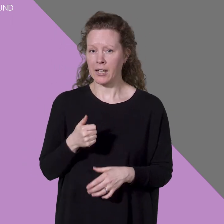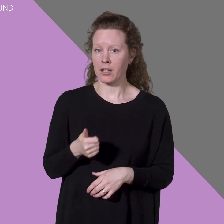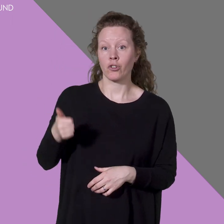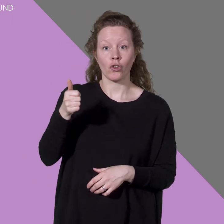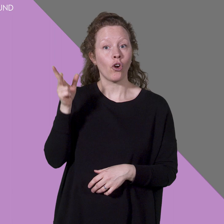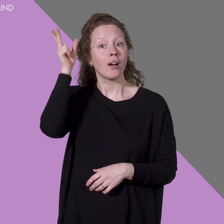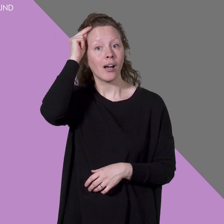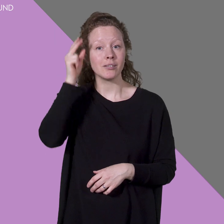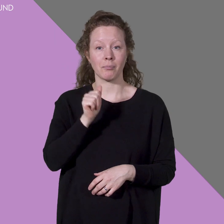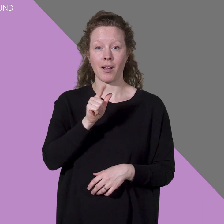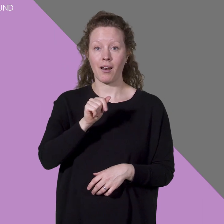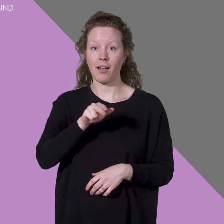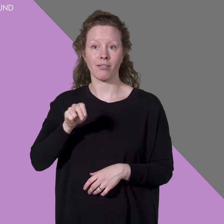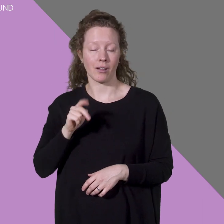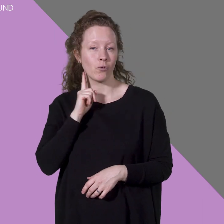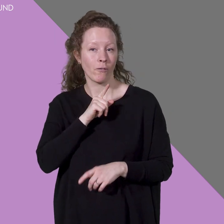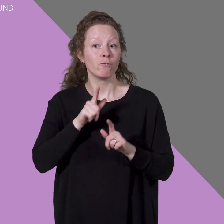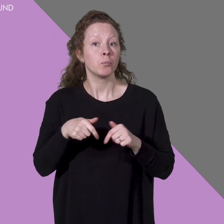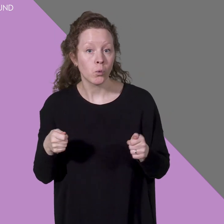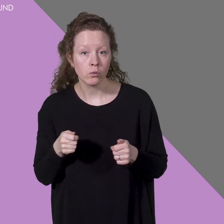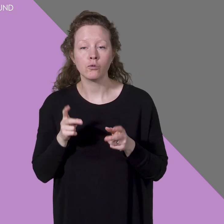Direktör Kaisa Alanne från Finlands Dövas Förbund -